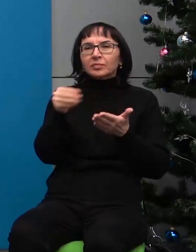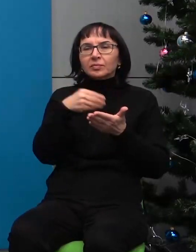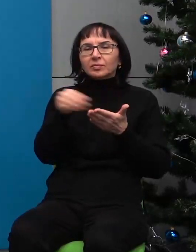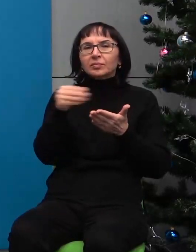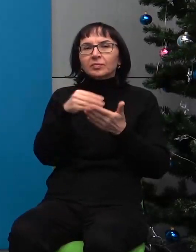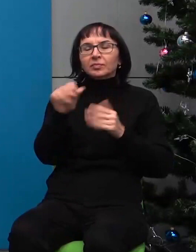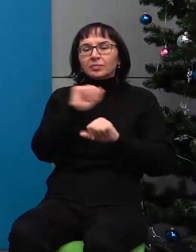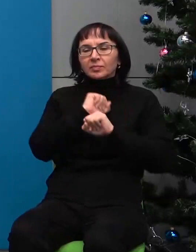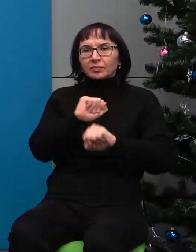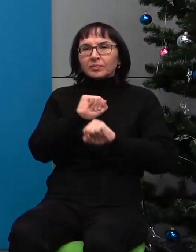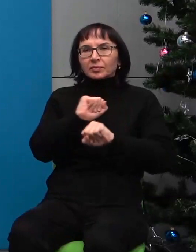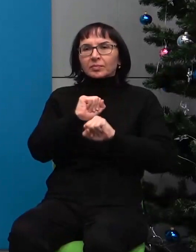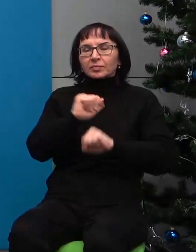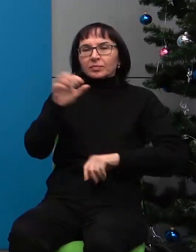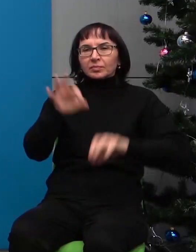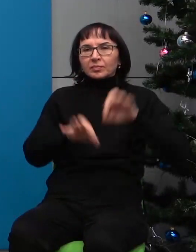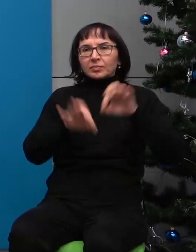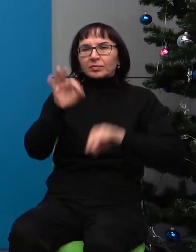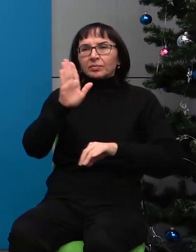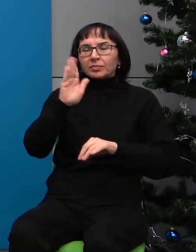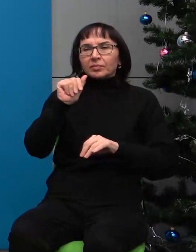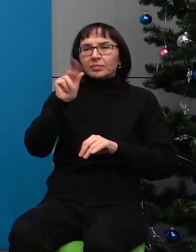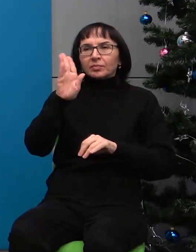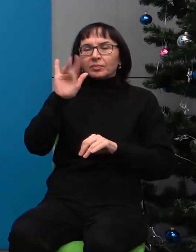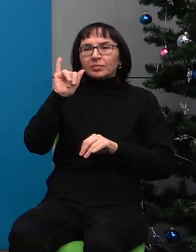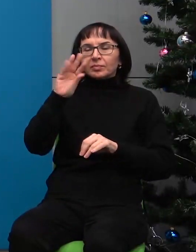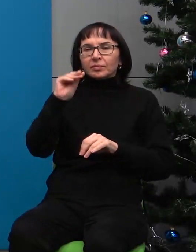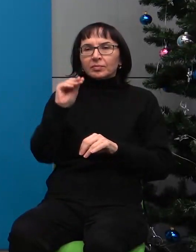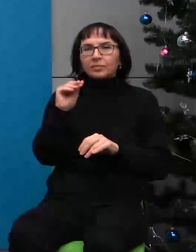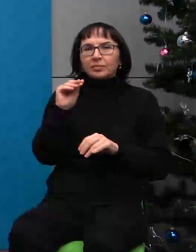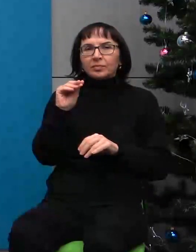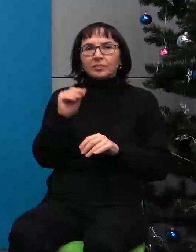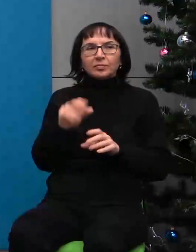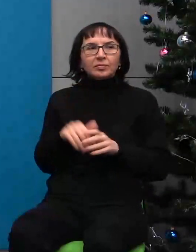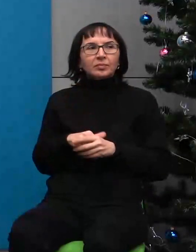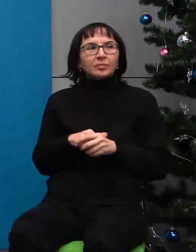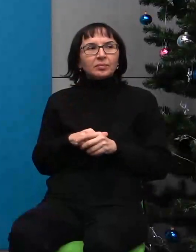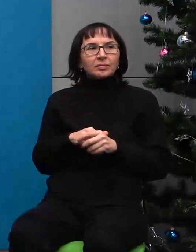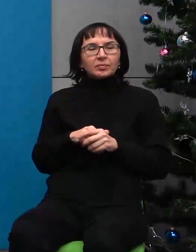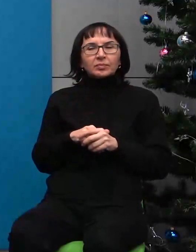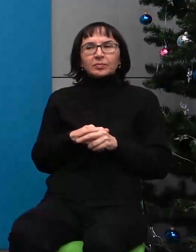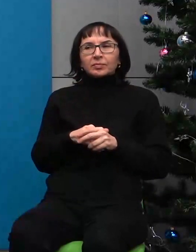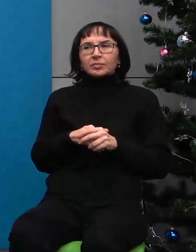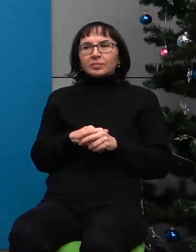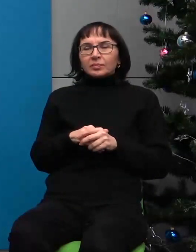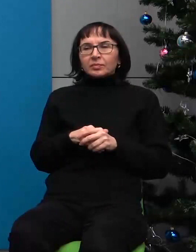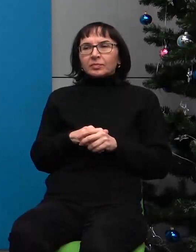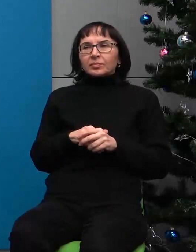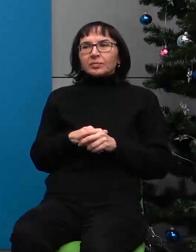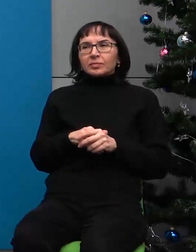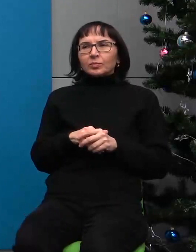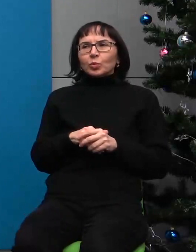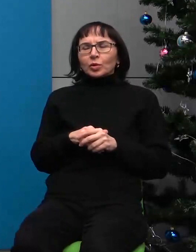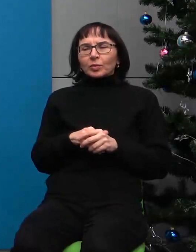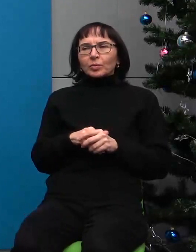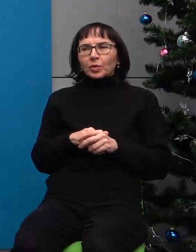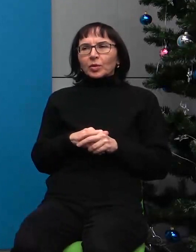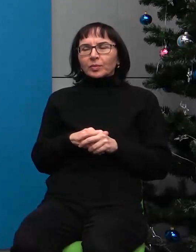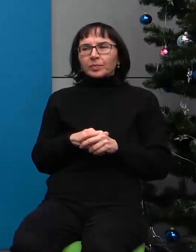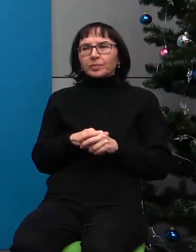Bo doszło do procesu.